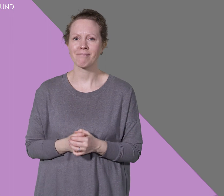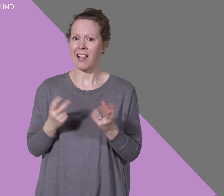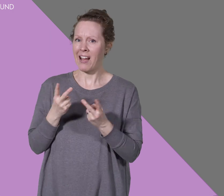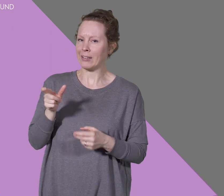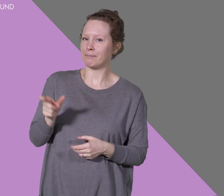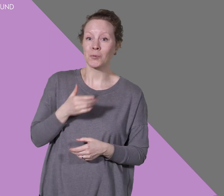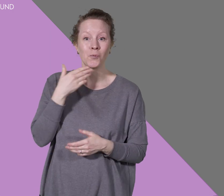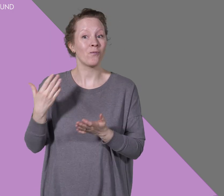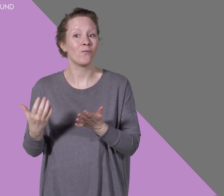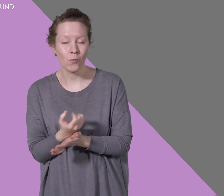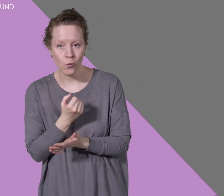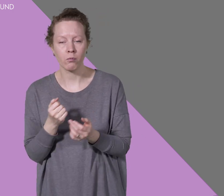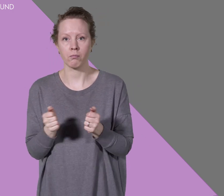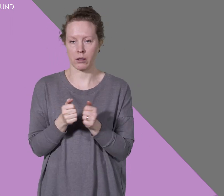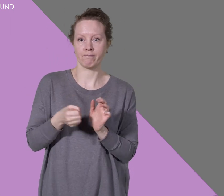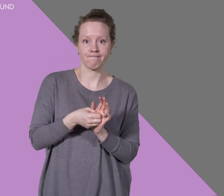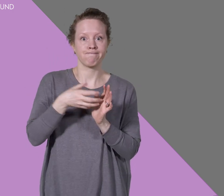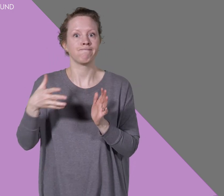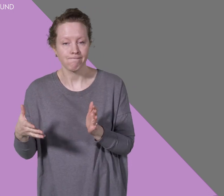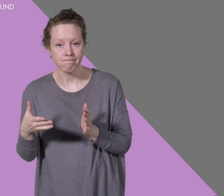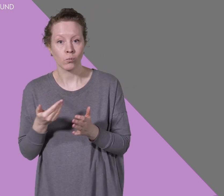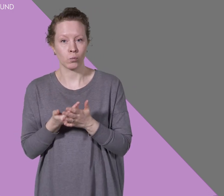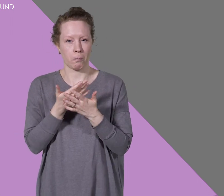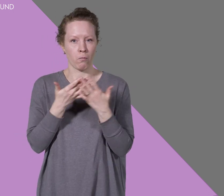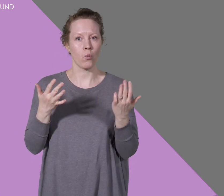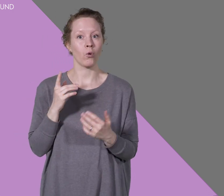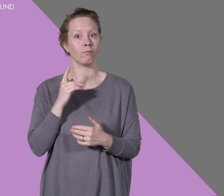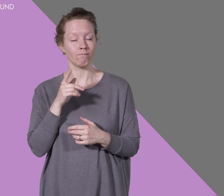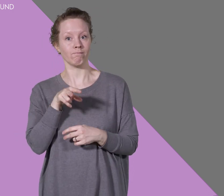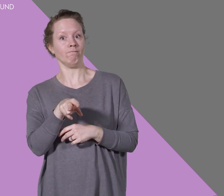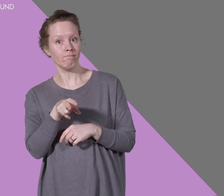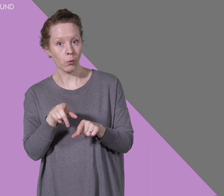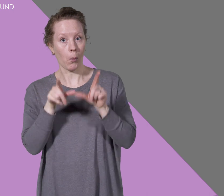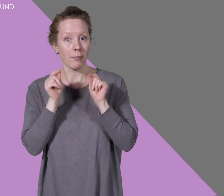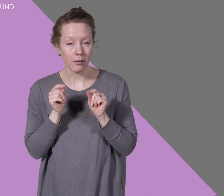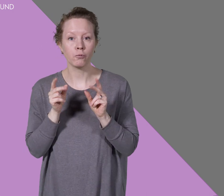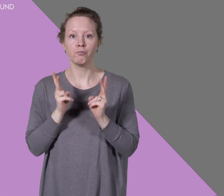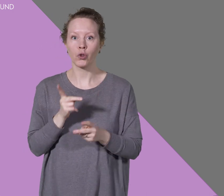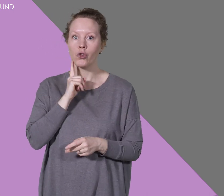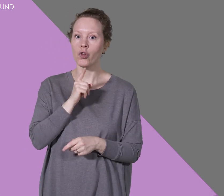Även om han inte utgick med segern bröt en döv deltagarens medverkan -